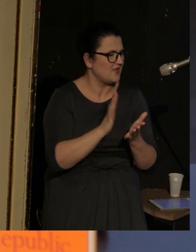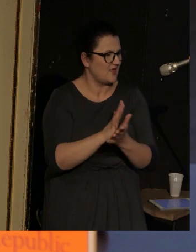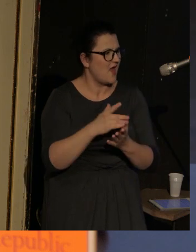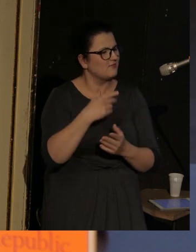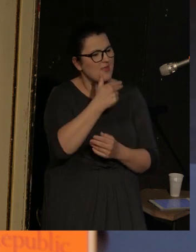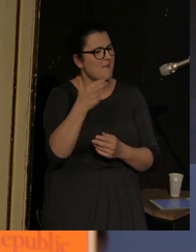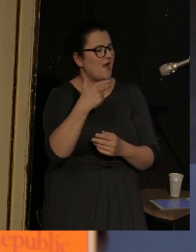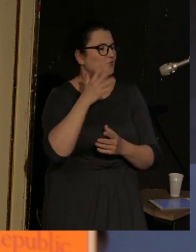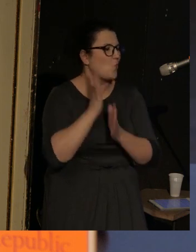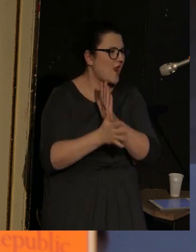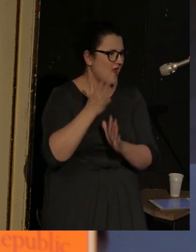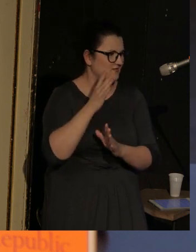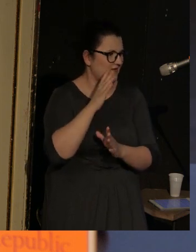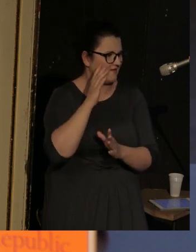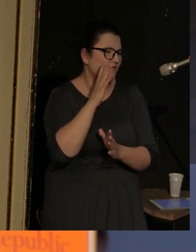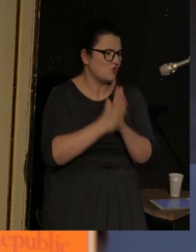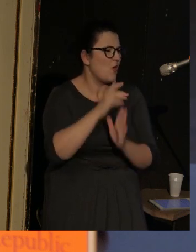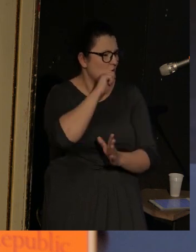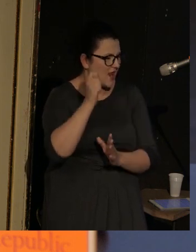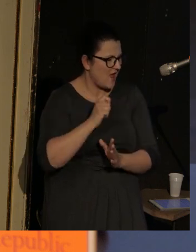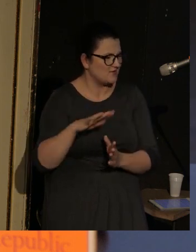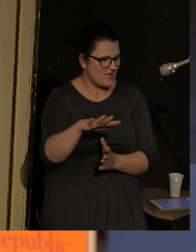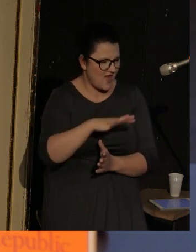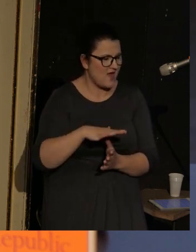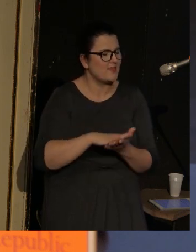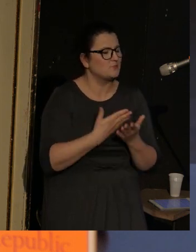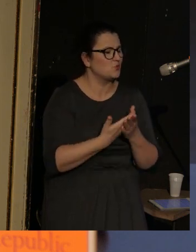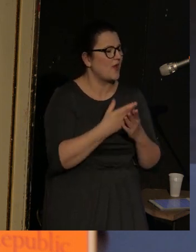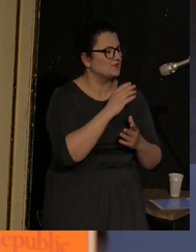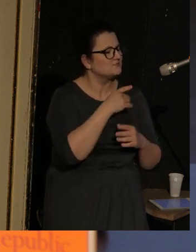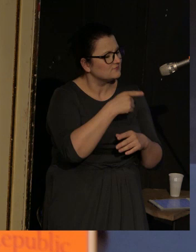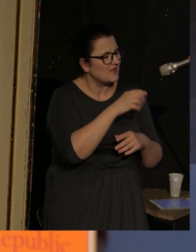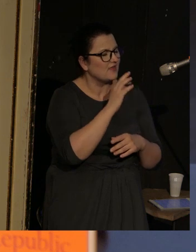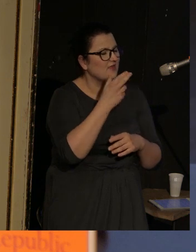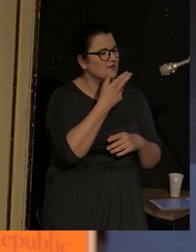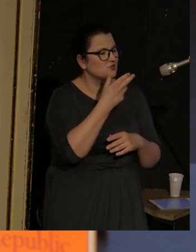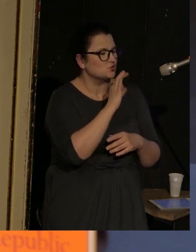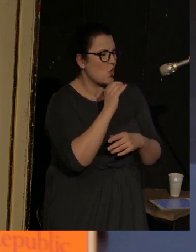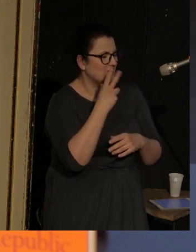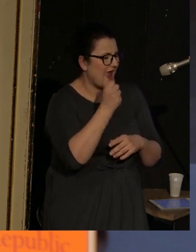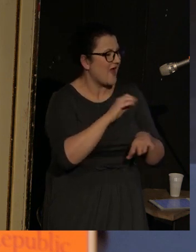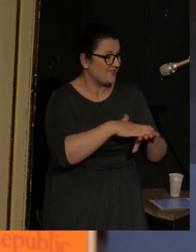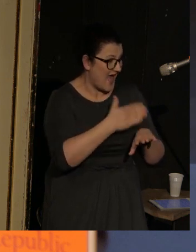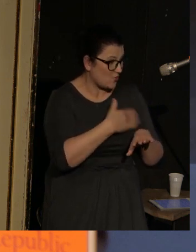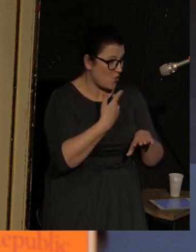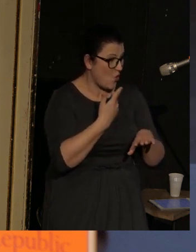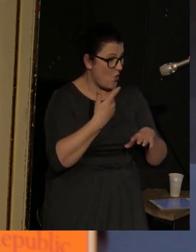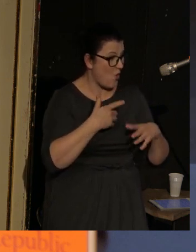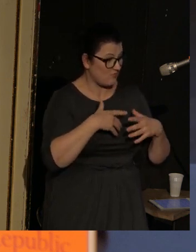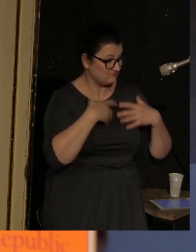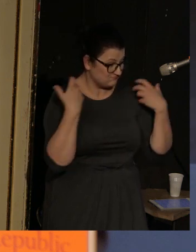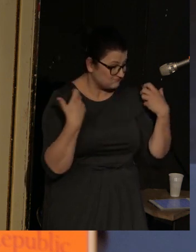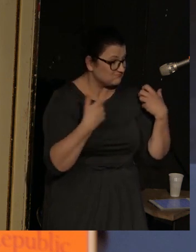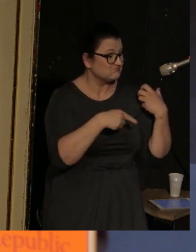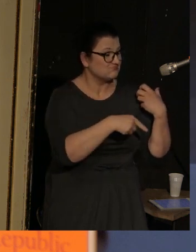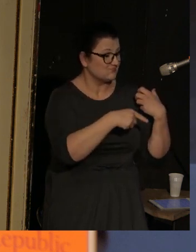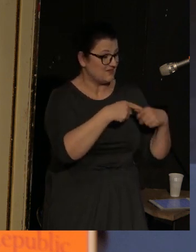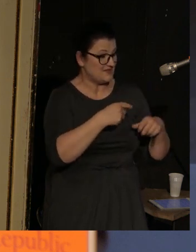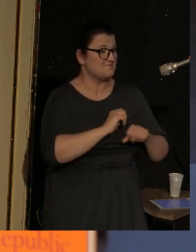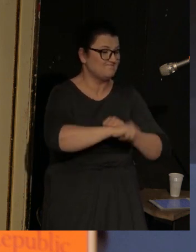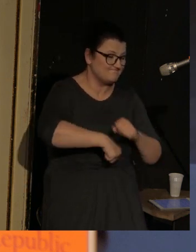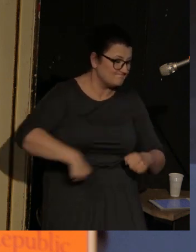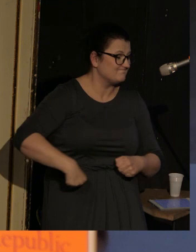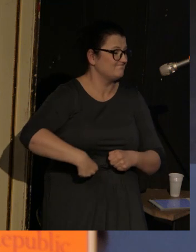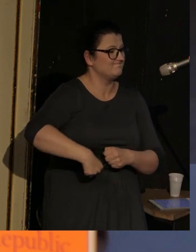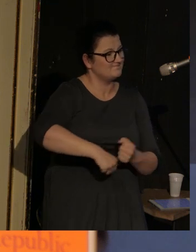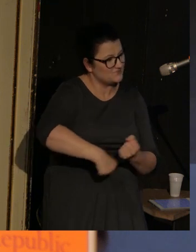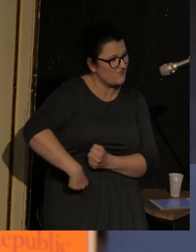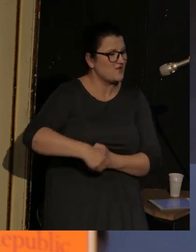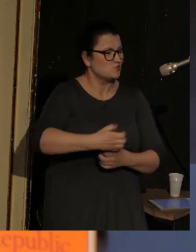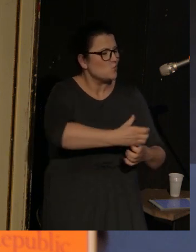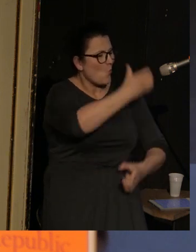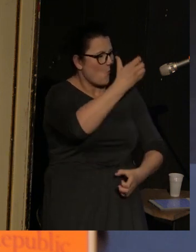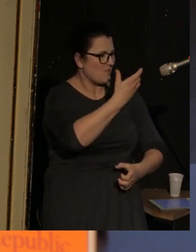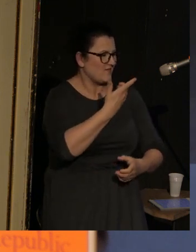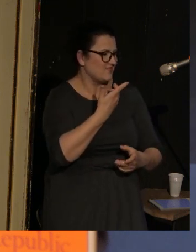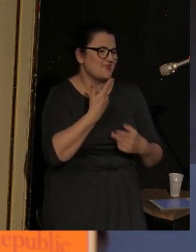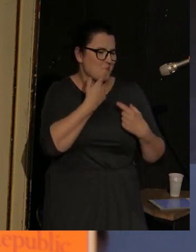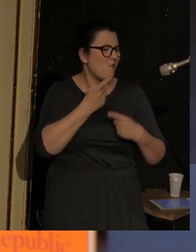Np. scena w której naga Sonia lalkarka jest przywiązana do słupa, już nie będę zdradzać, że potem ją zastrzelą,